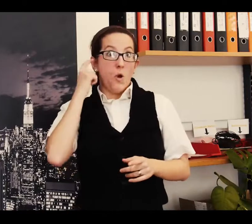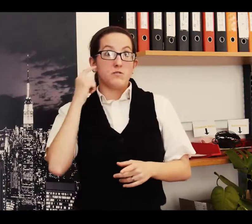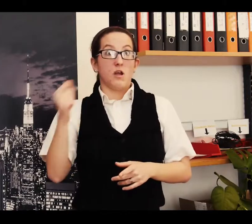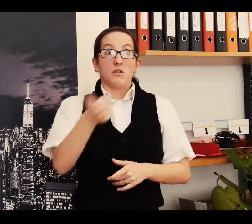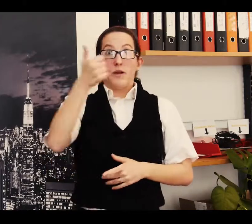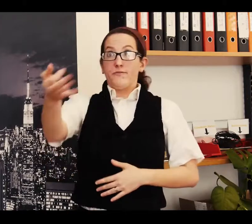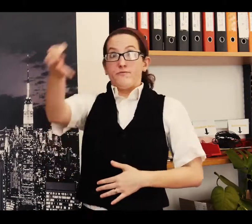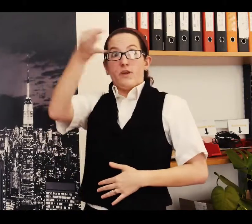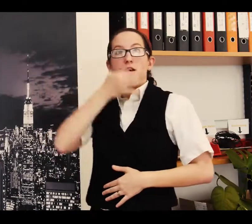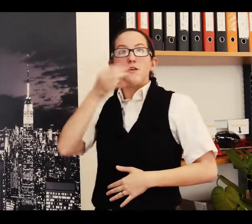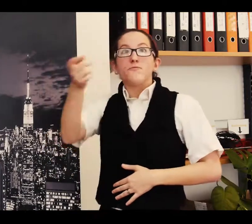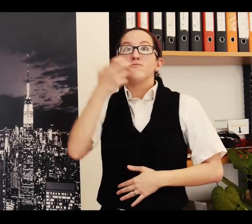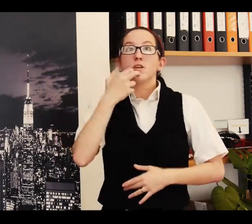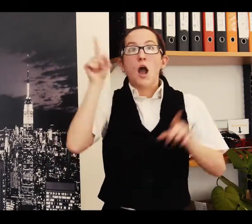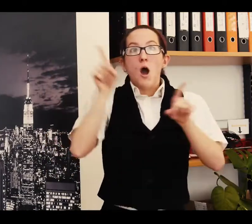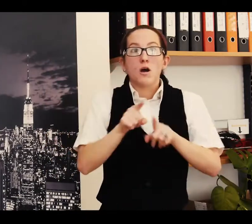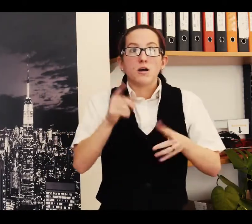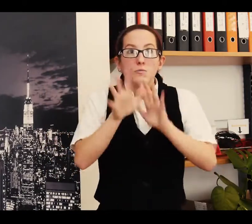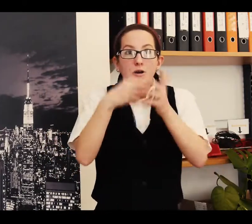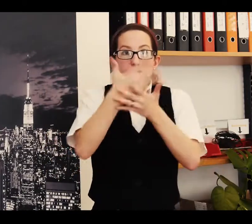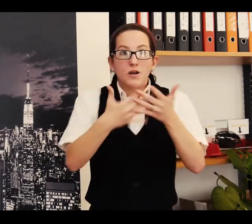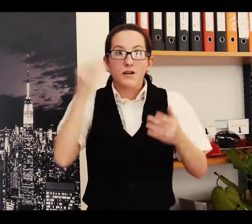Ich war sehr überrascht, dass eine hörende Kollgin von mir Gebärdenaprache lernen wollte.